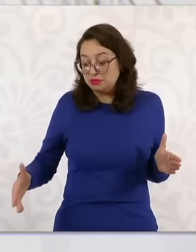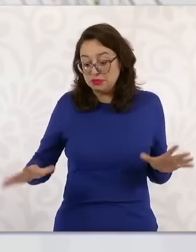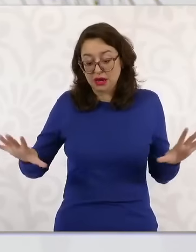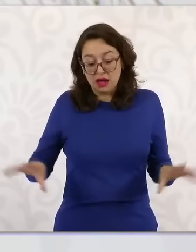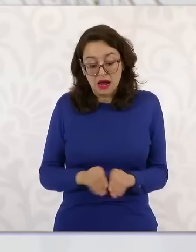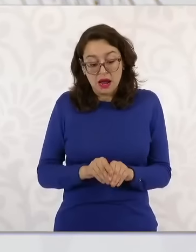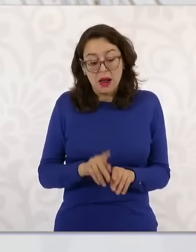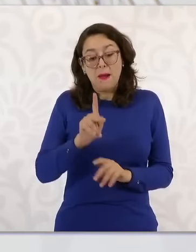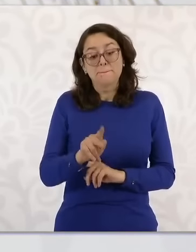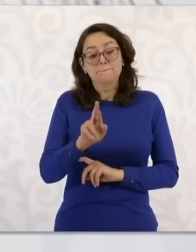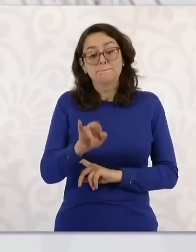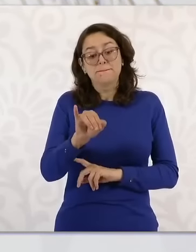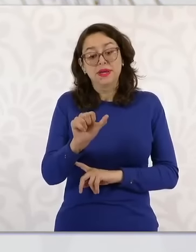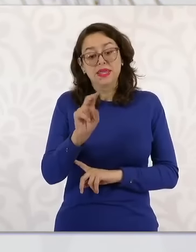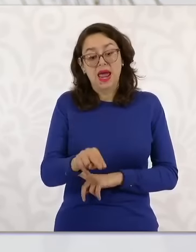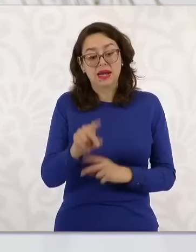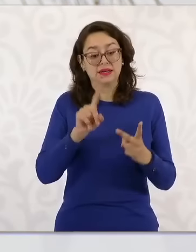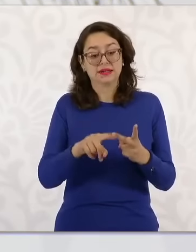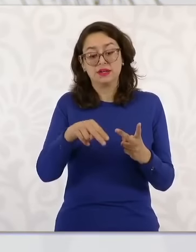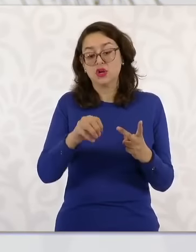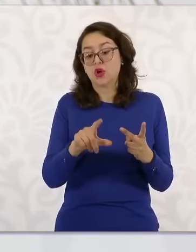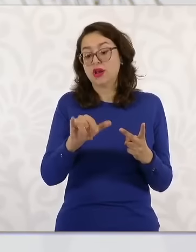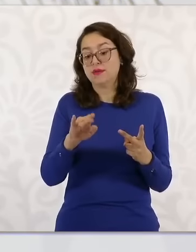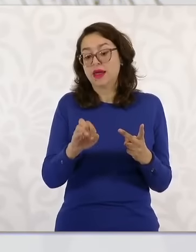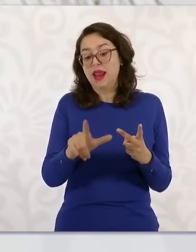gobiernos neoliberales y corruptos.